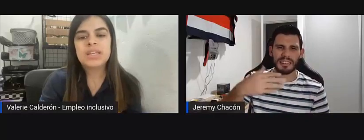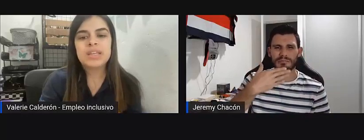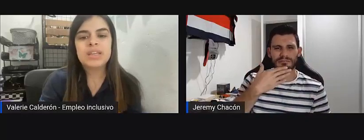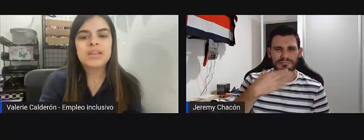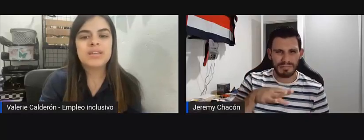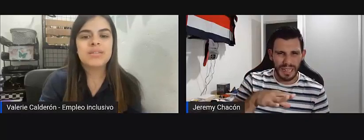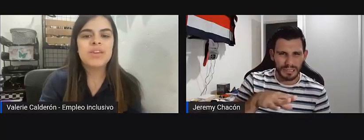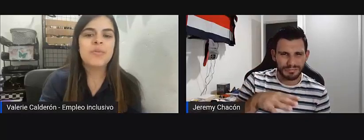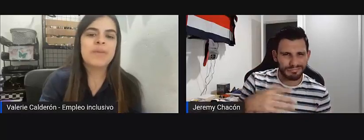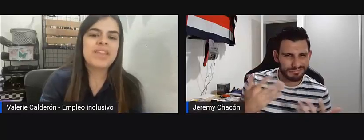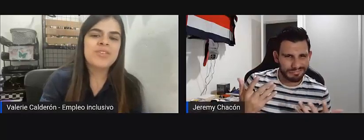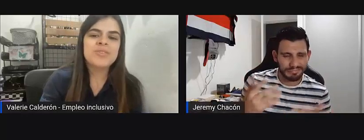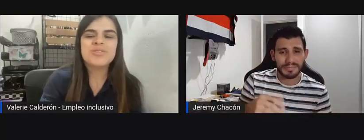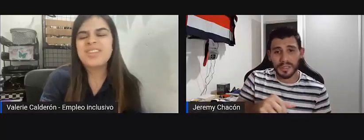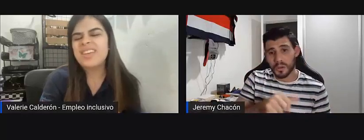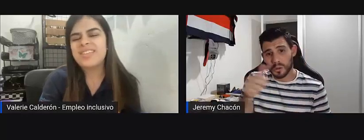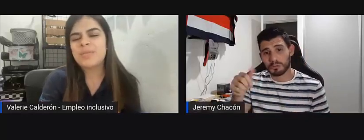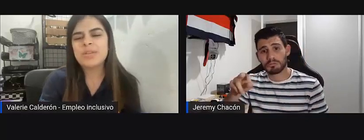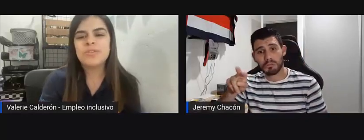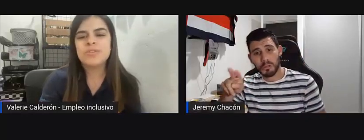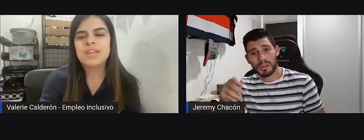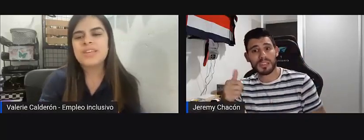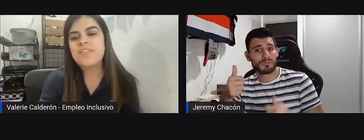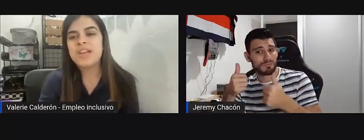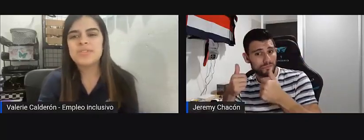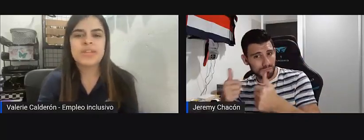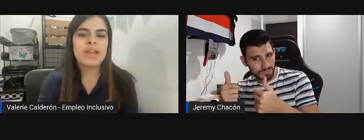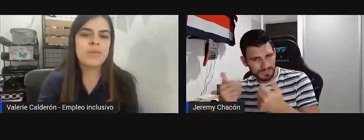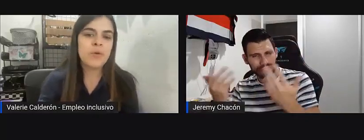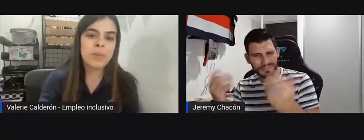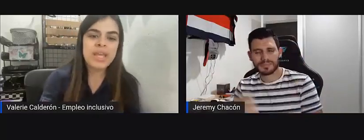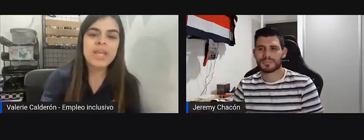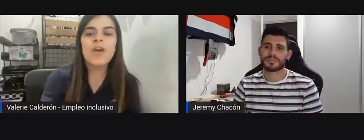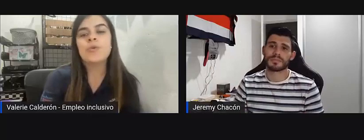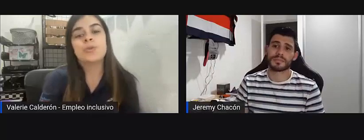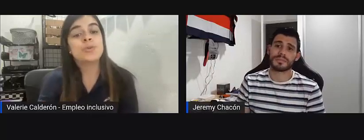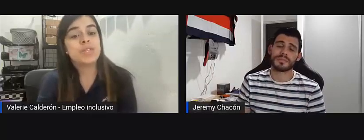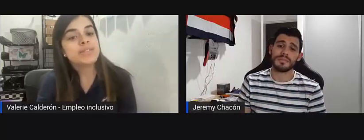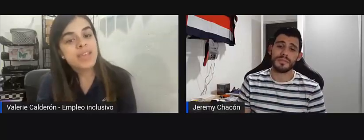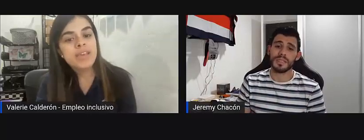tienen mi compañeros di que tal vez nos estaban relacionadas de la mejor manera otros que sí